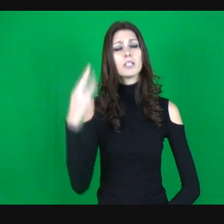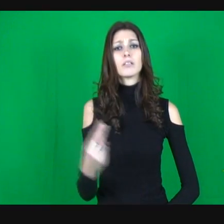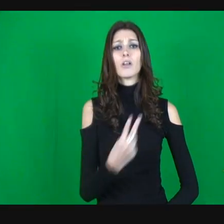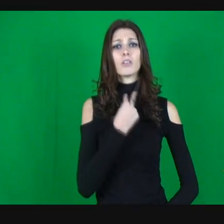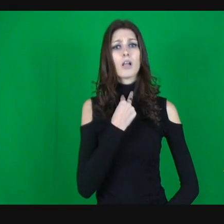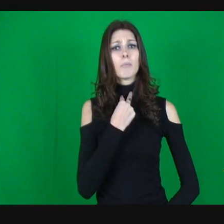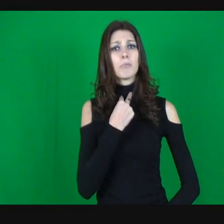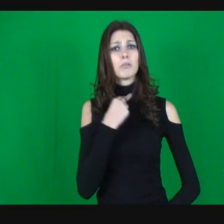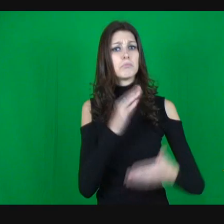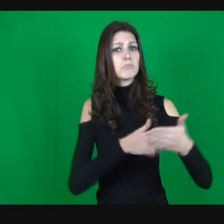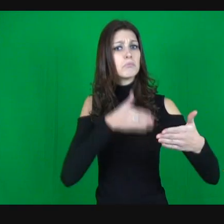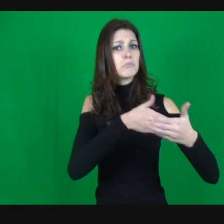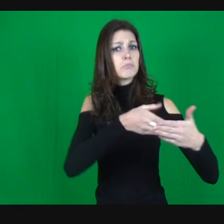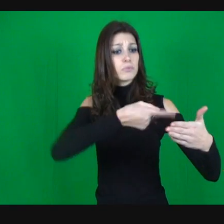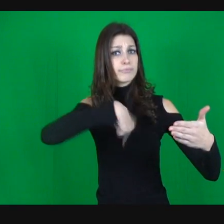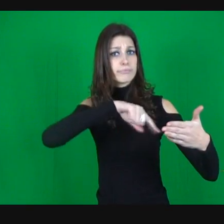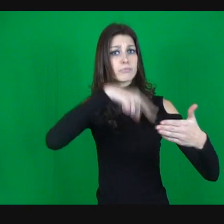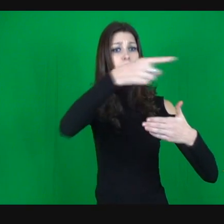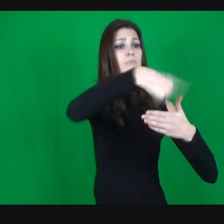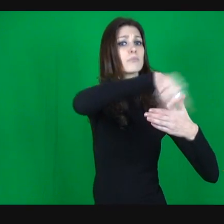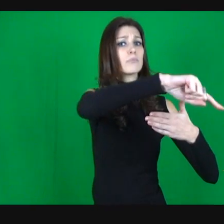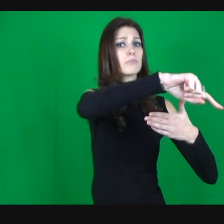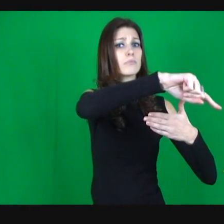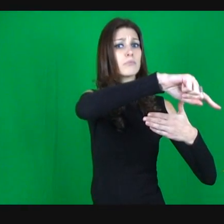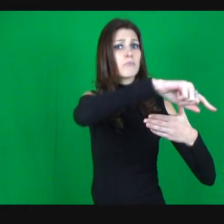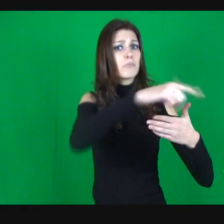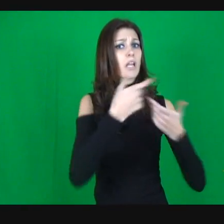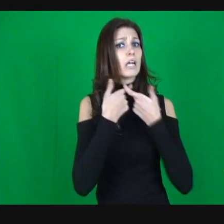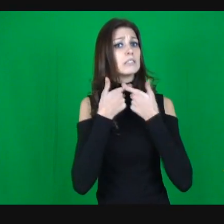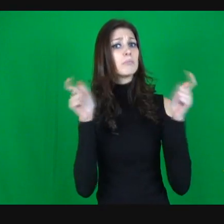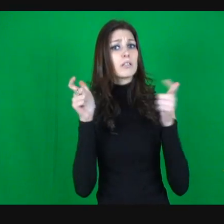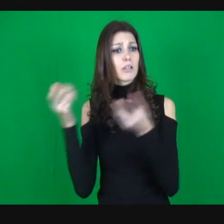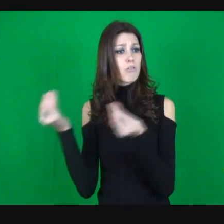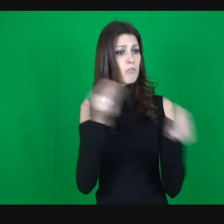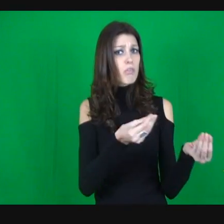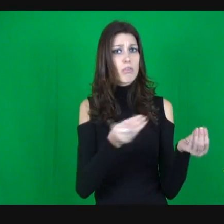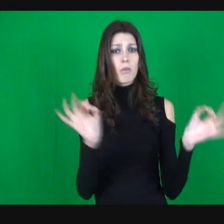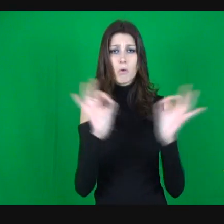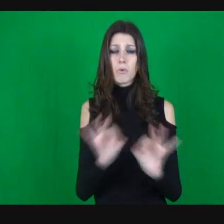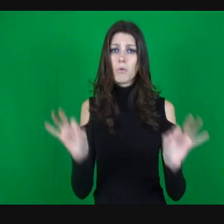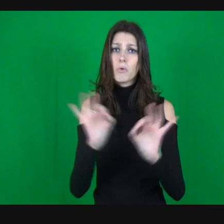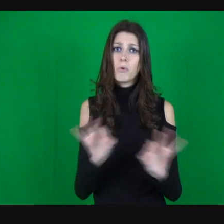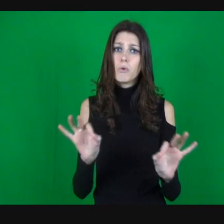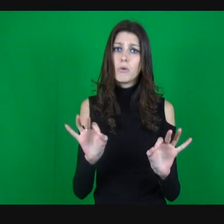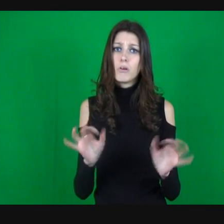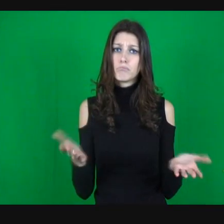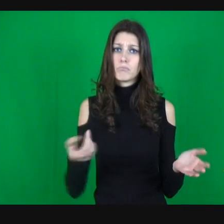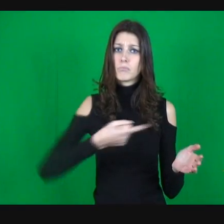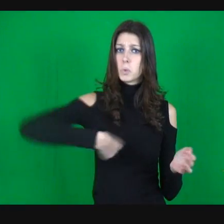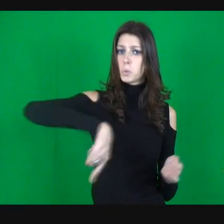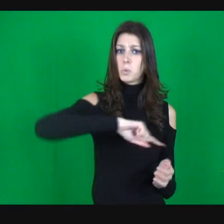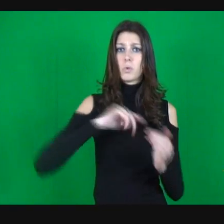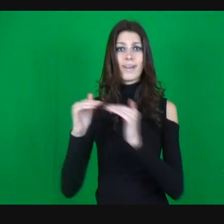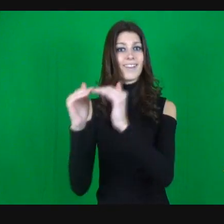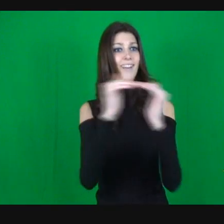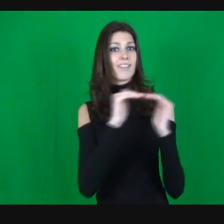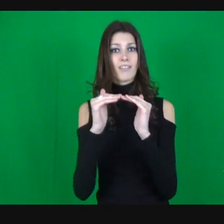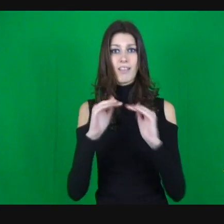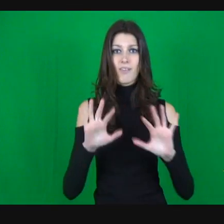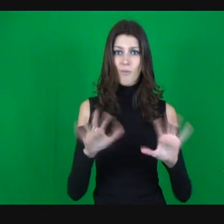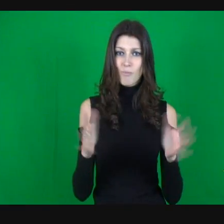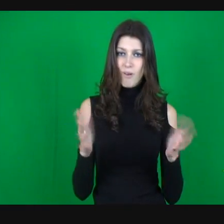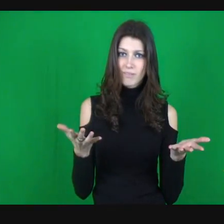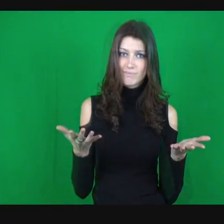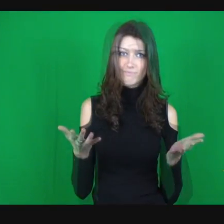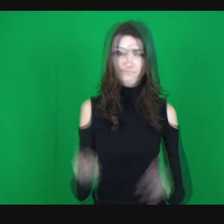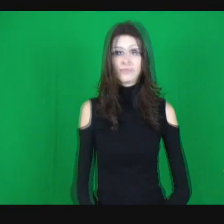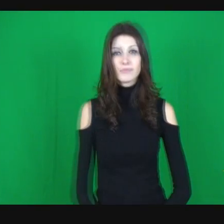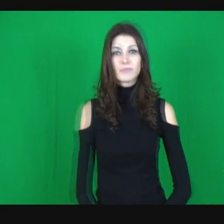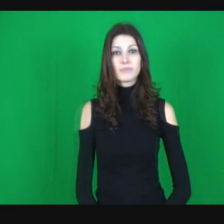Comment être égaux, si le handicap se dresse entre nous et les autres et que l’accessibilité n’est pas assurée ?